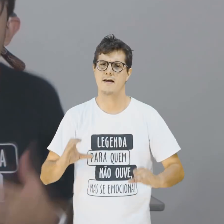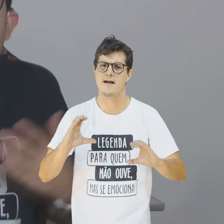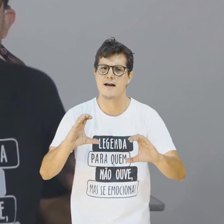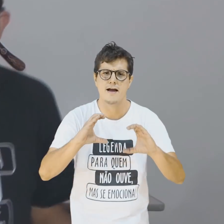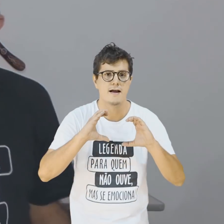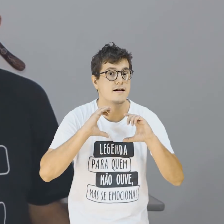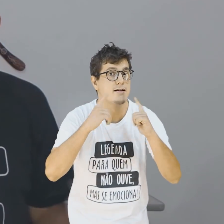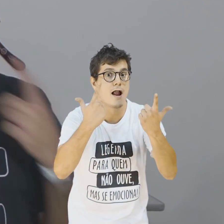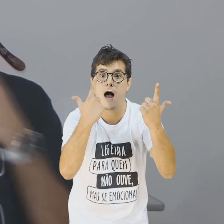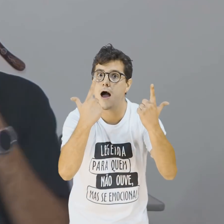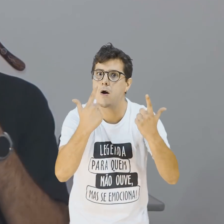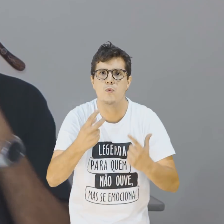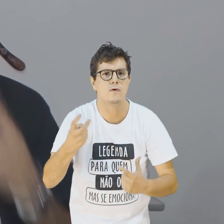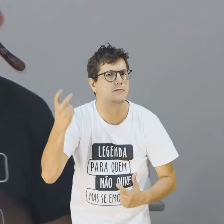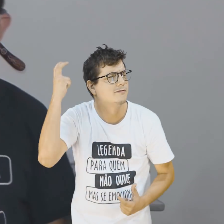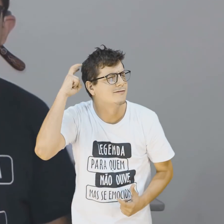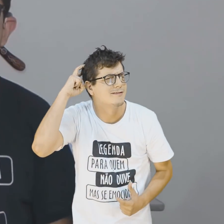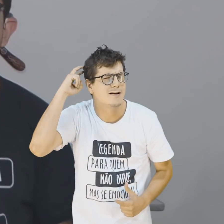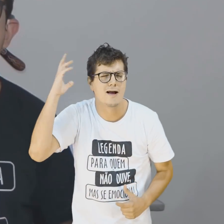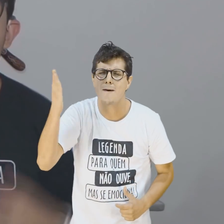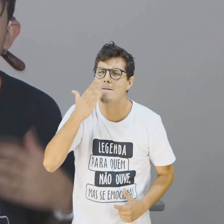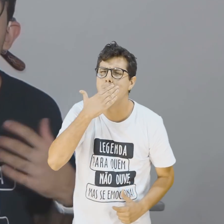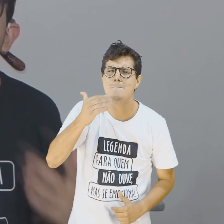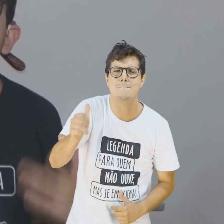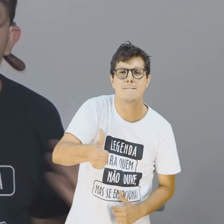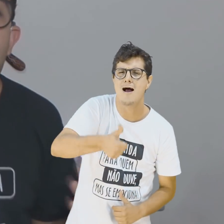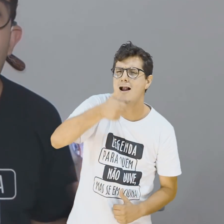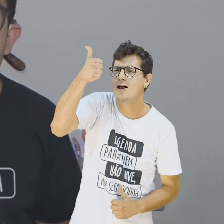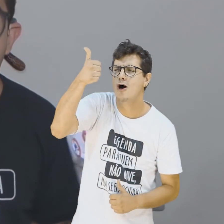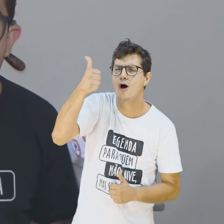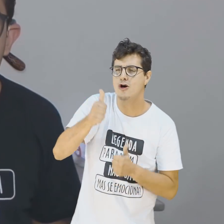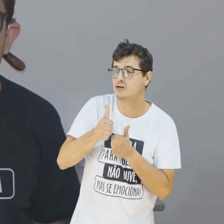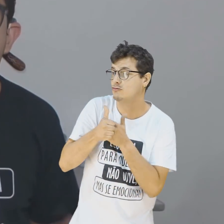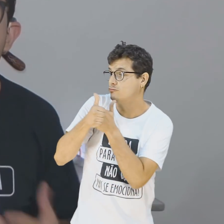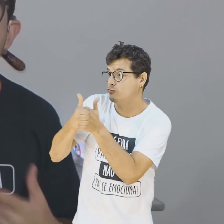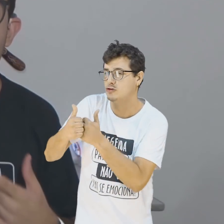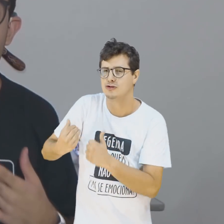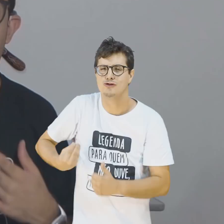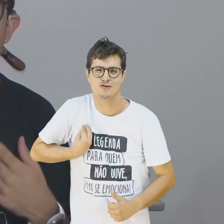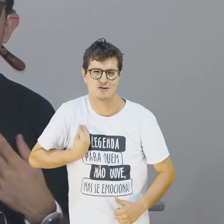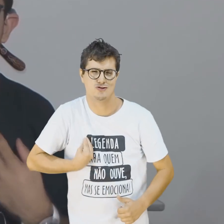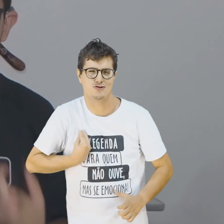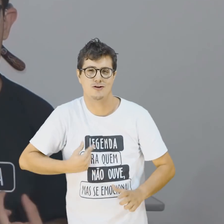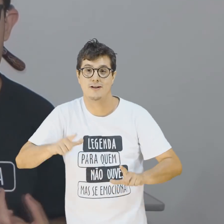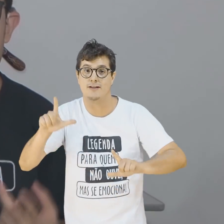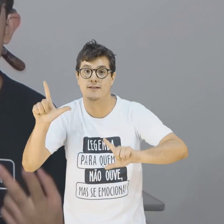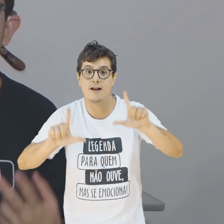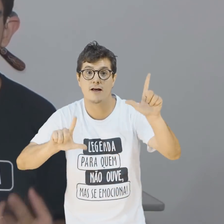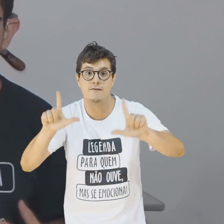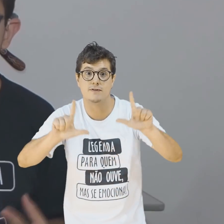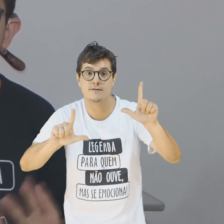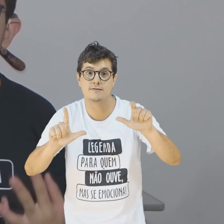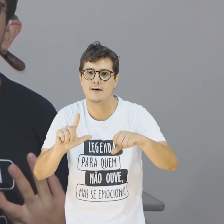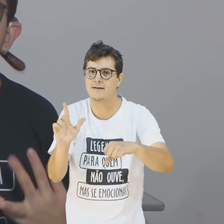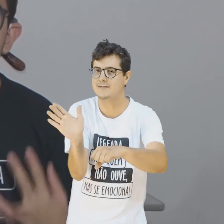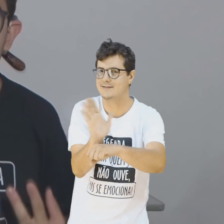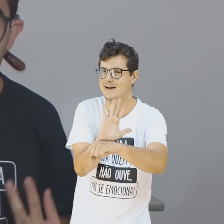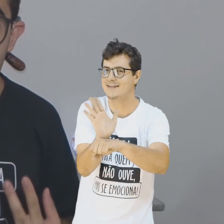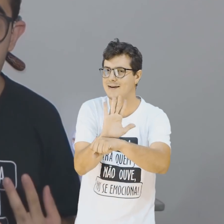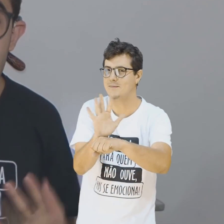[Léo] É claro com Implante Coclear é muito melhor para acompanhar a TV, Cinema e Youtube.